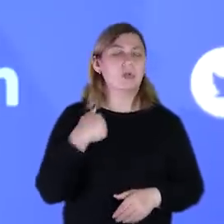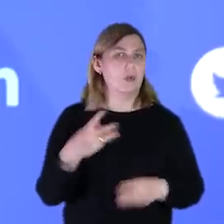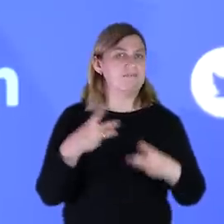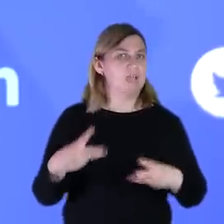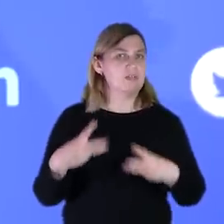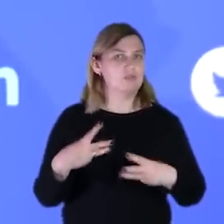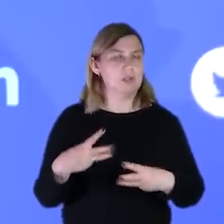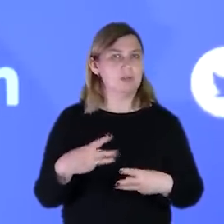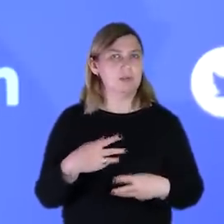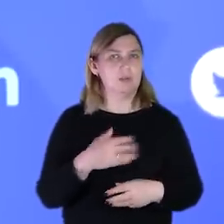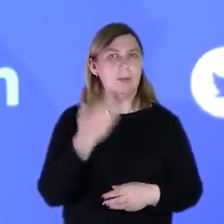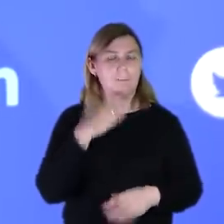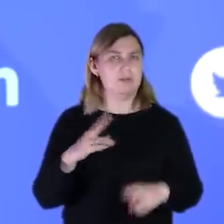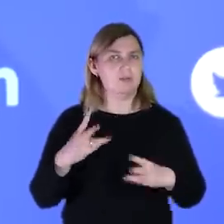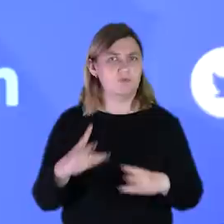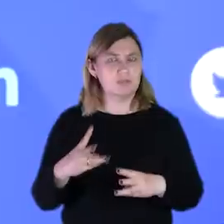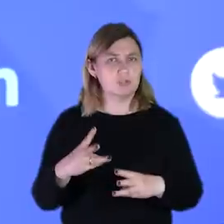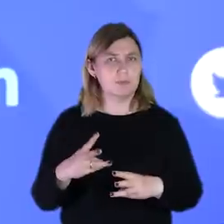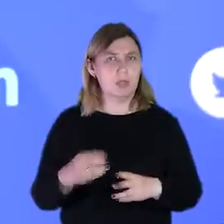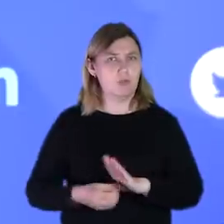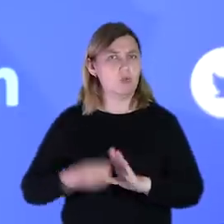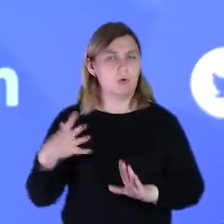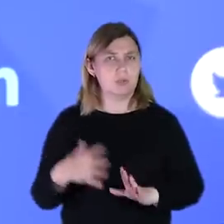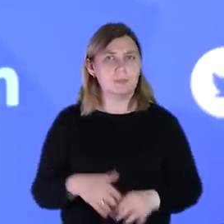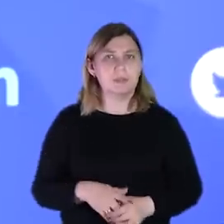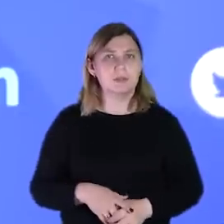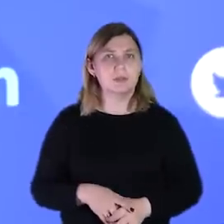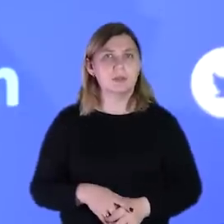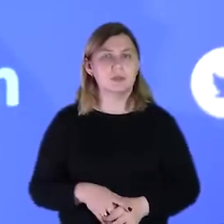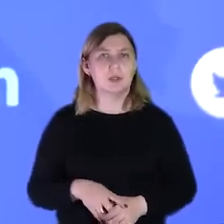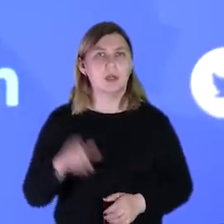czymś mega cennym i drogim) sprzeniewierzę się